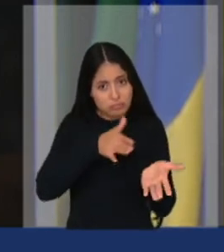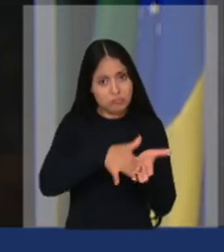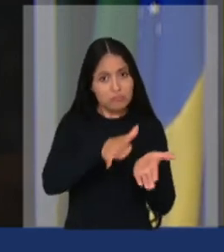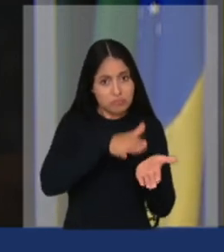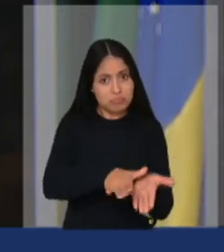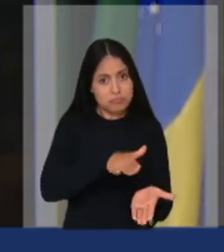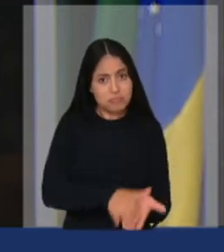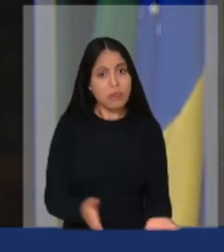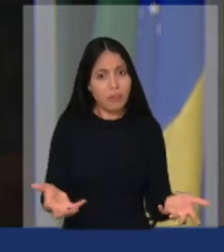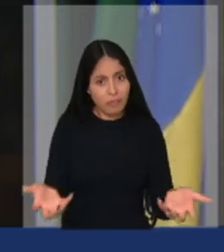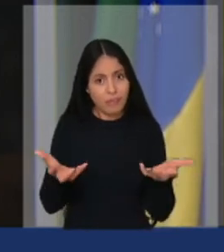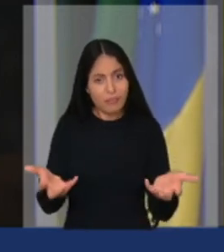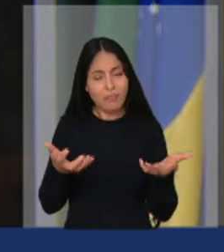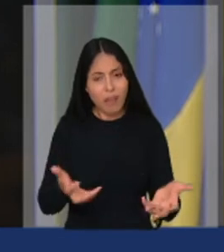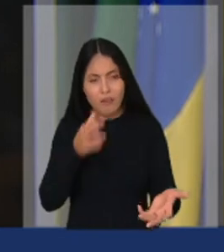PARA FAZER USO DA PALAVRA, O